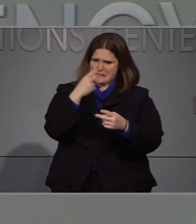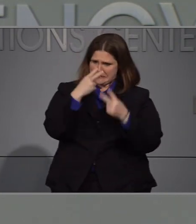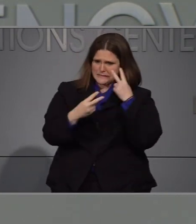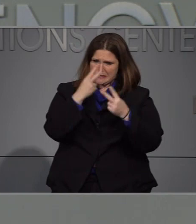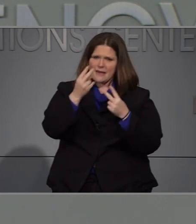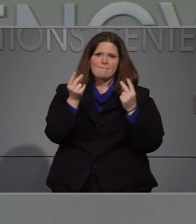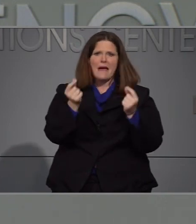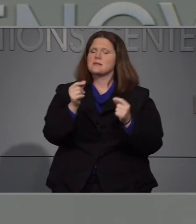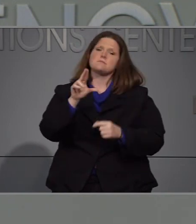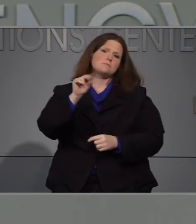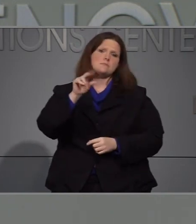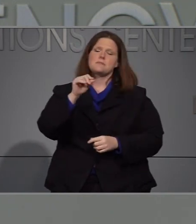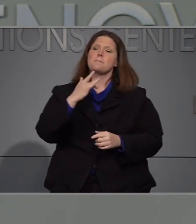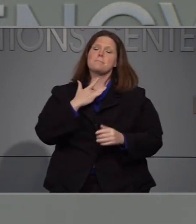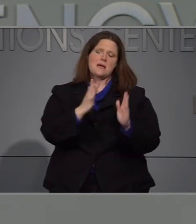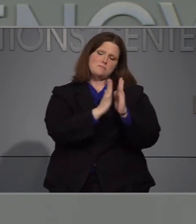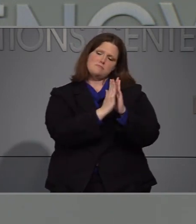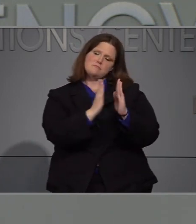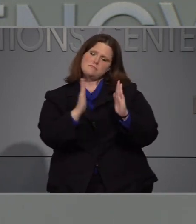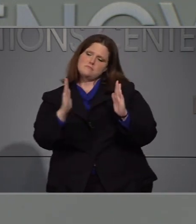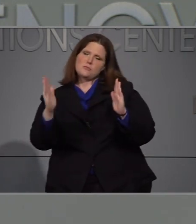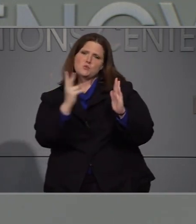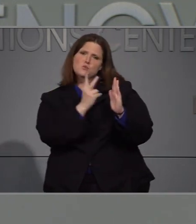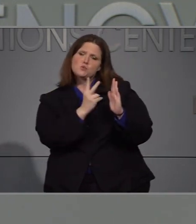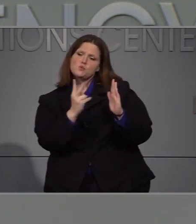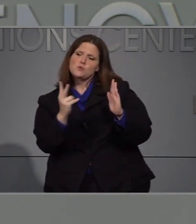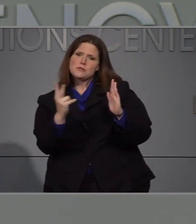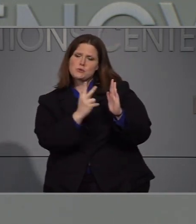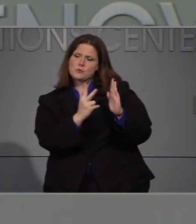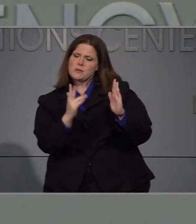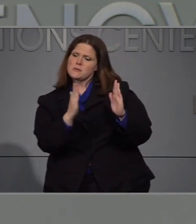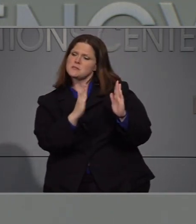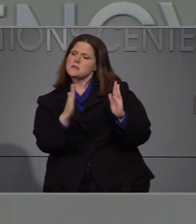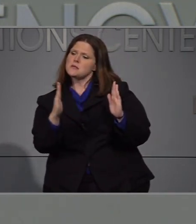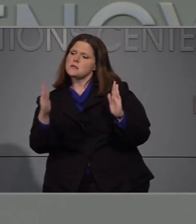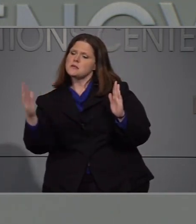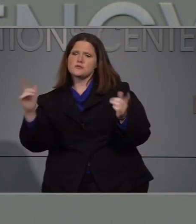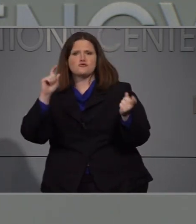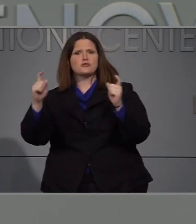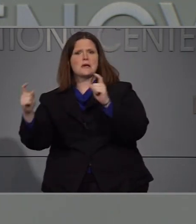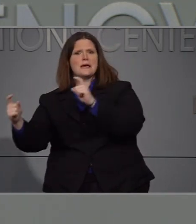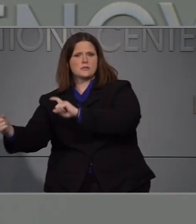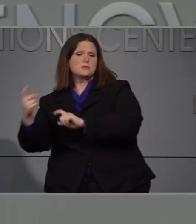tardan de dos a tres semanas para ver nuevos cambios en las cifras ya sea por relajarse